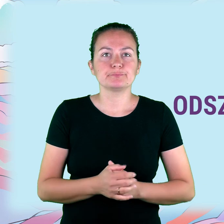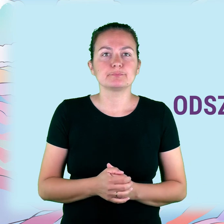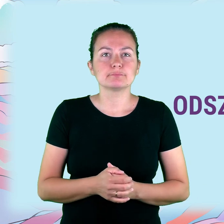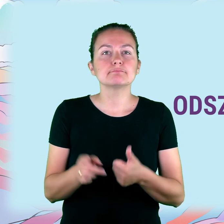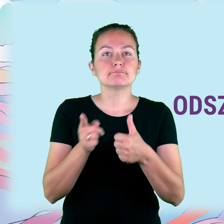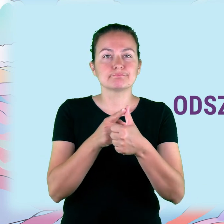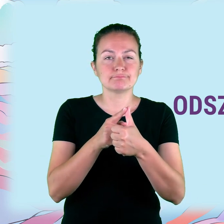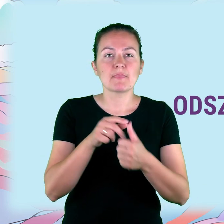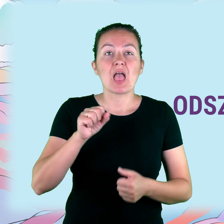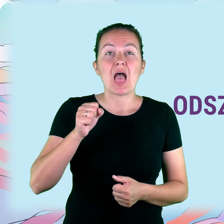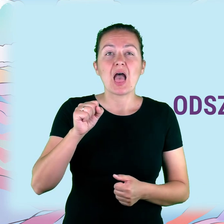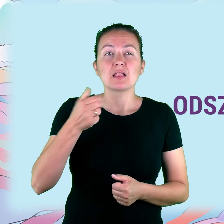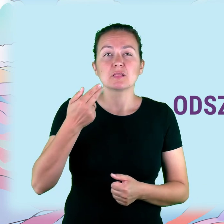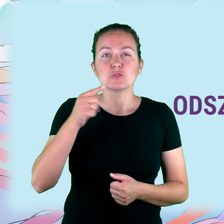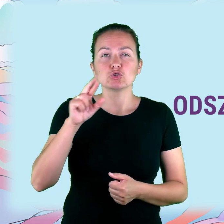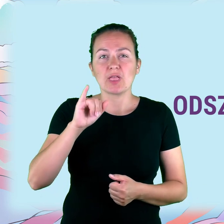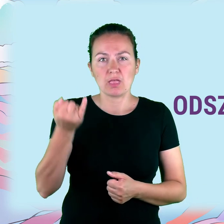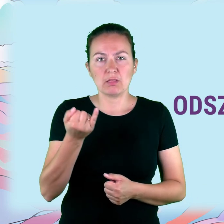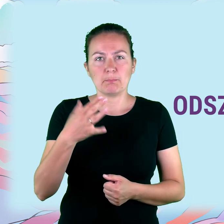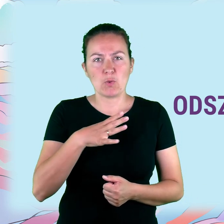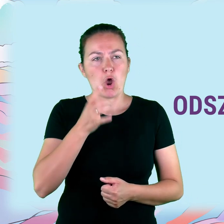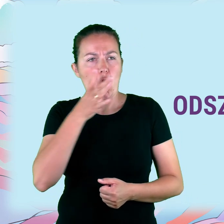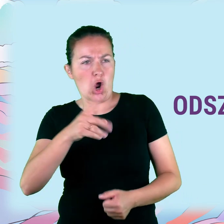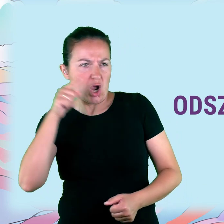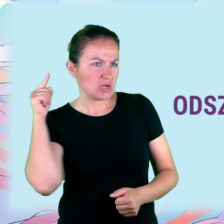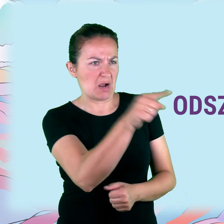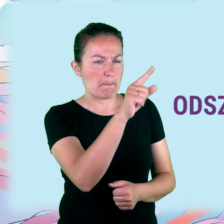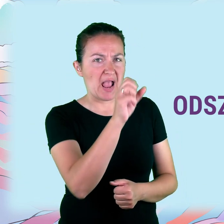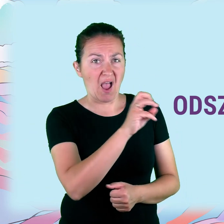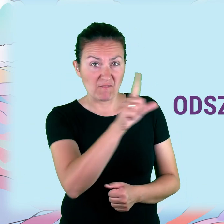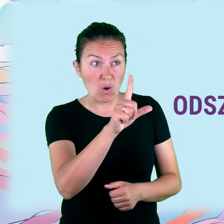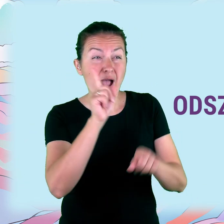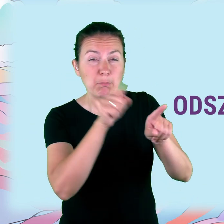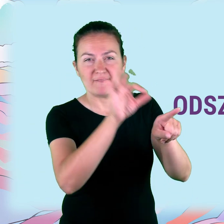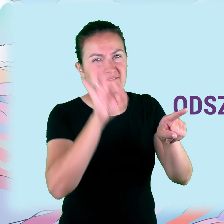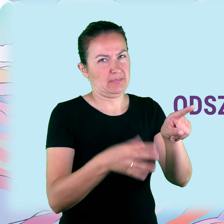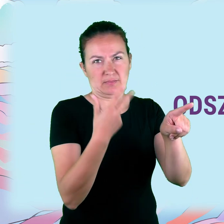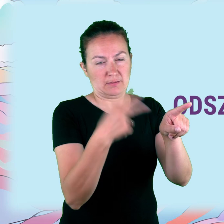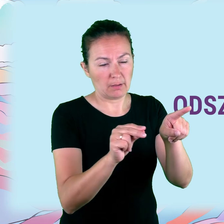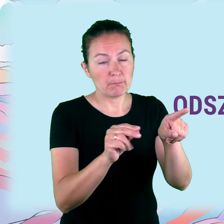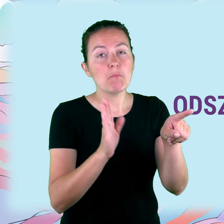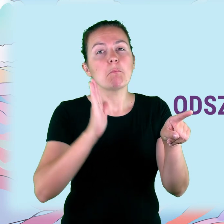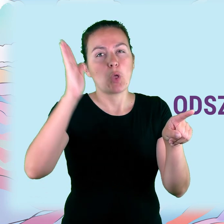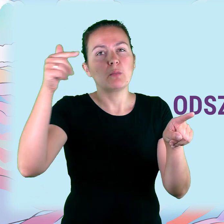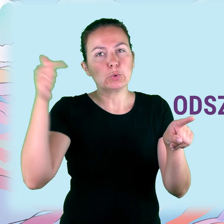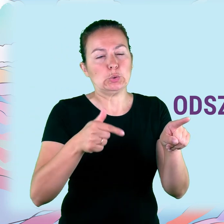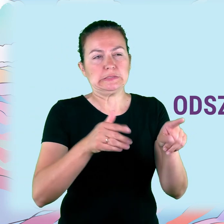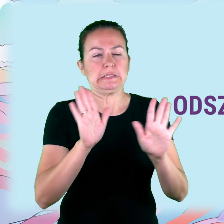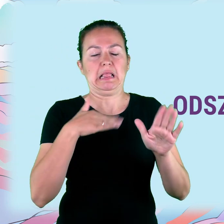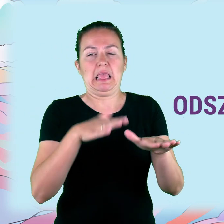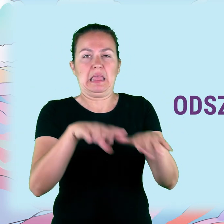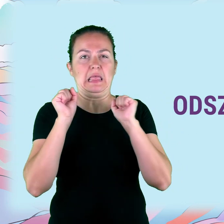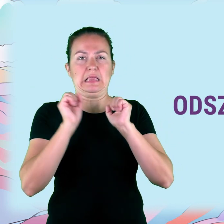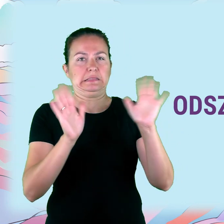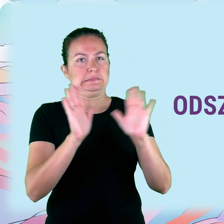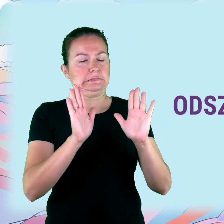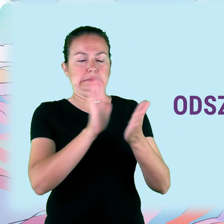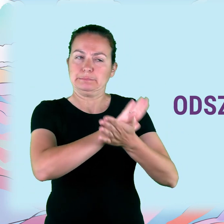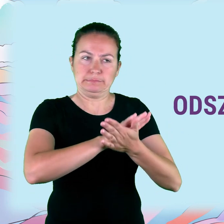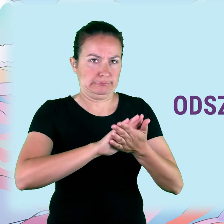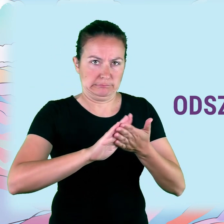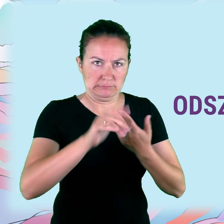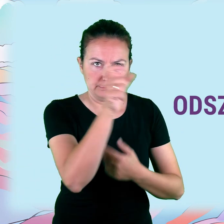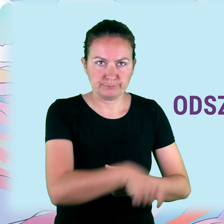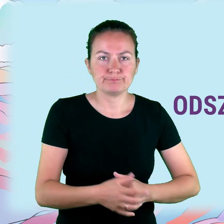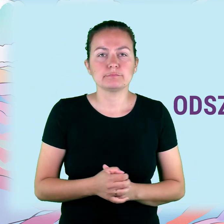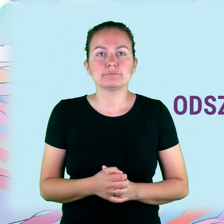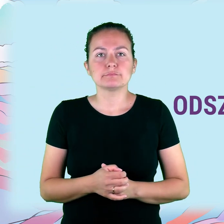1. Andrzej niesłusznie oskarżał Pawła. Później musiał to wszystko odszczekać i przeprosić Pawła.